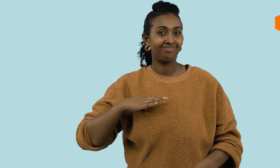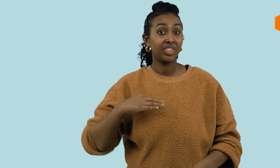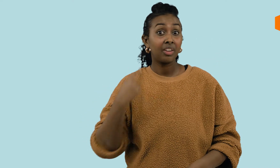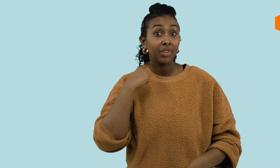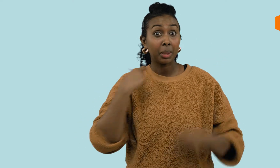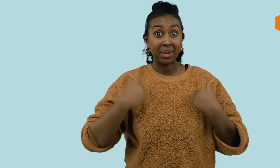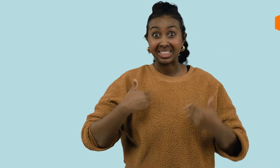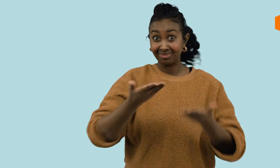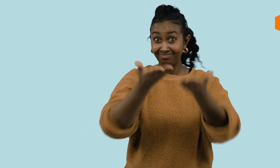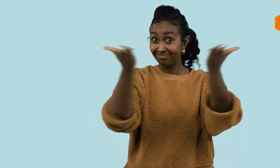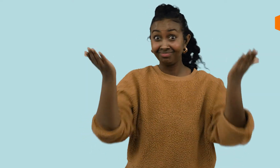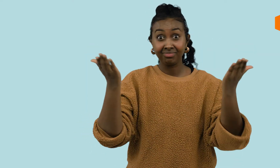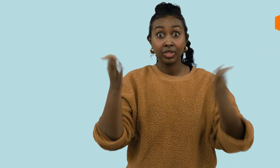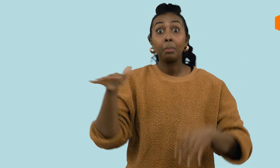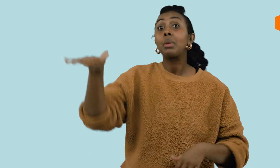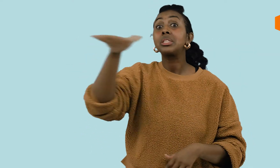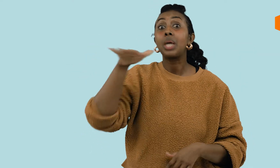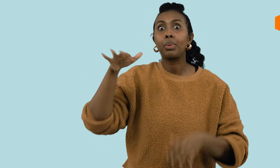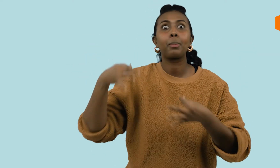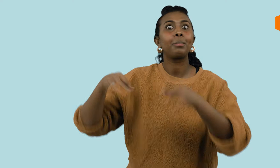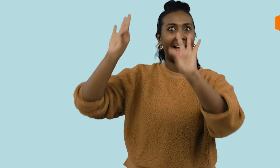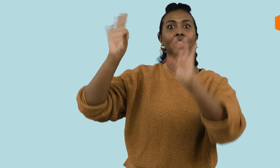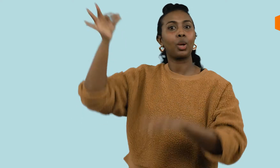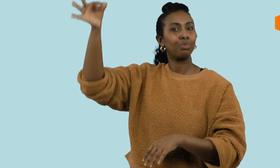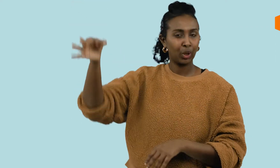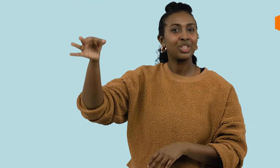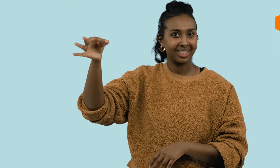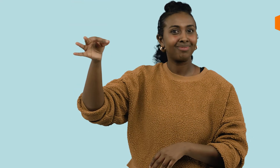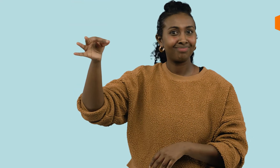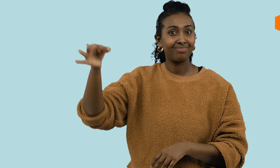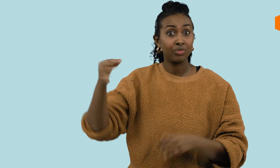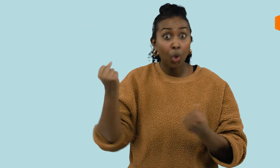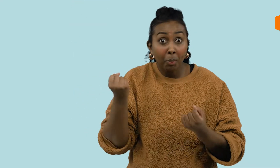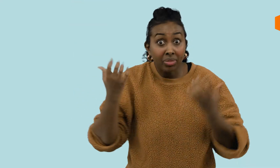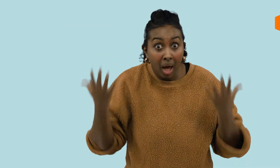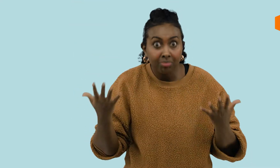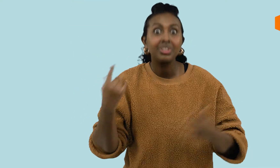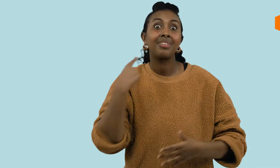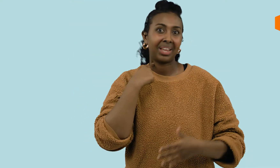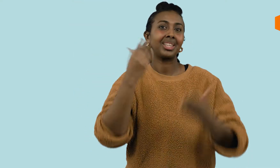Witte mensen hebben nou eenmaal een betere positie in de maatschappij, alleen maar omdat ze wit zijn.